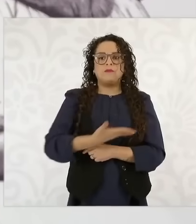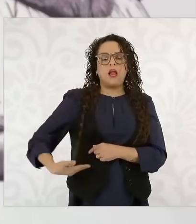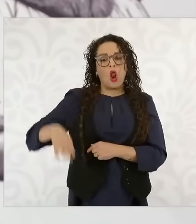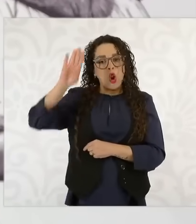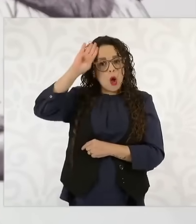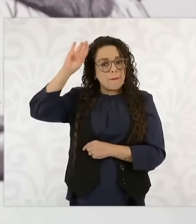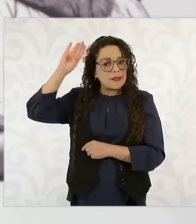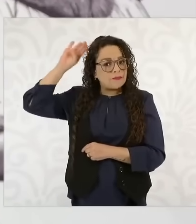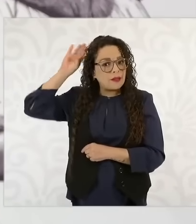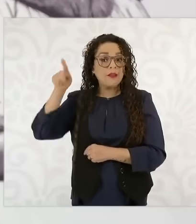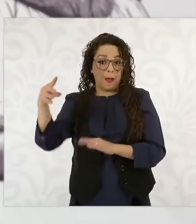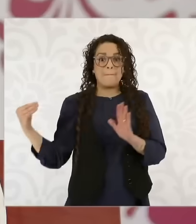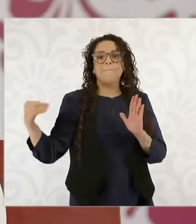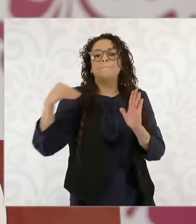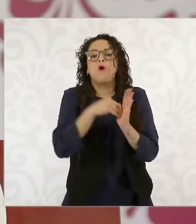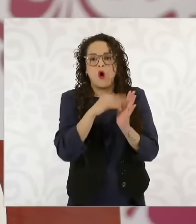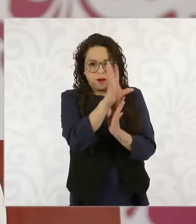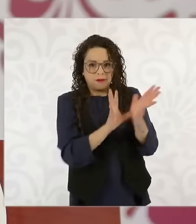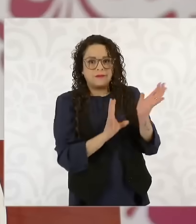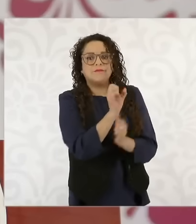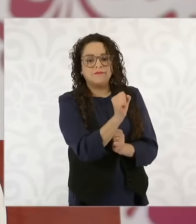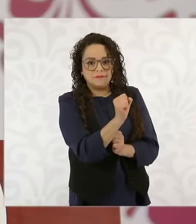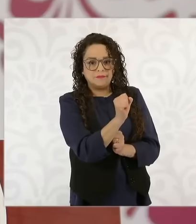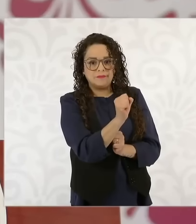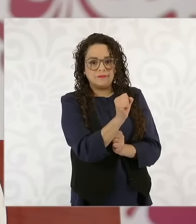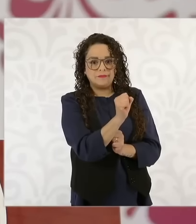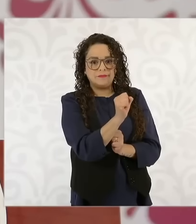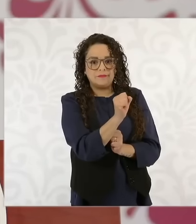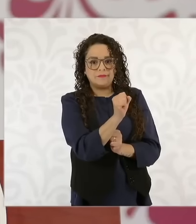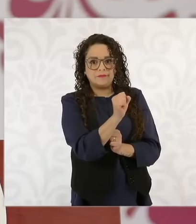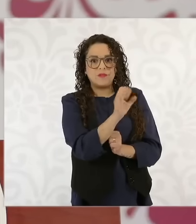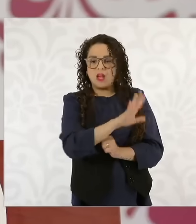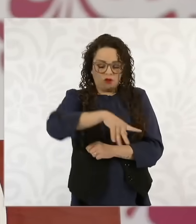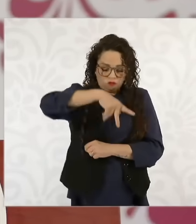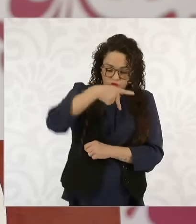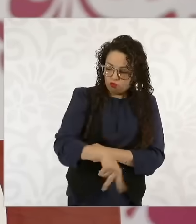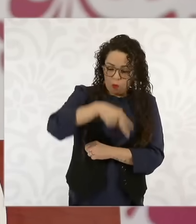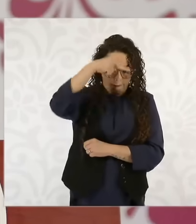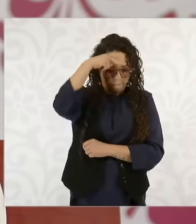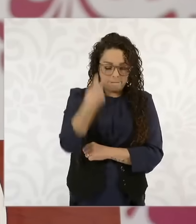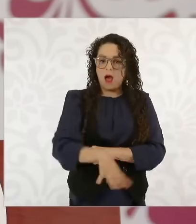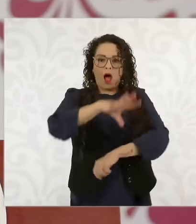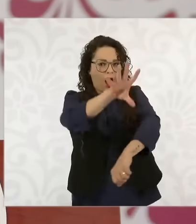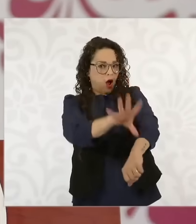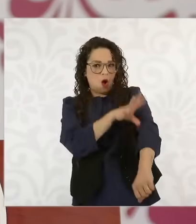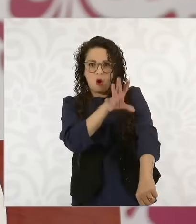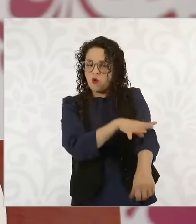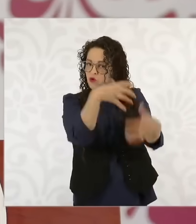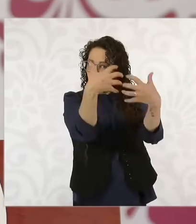esto a la Constitución con la nacionalización de la industria eléctrica. Quien es el primero que